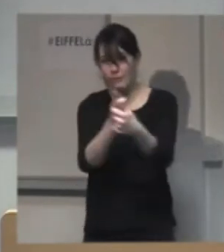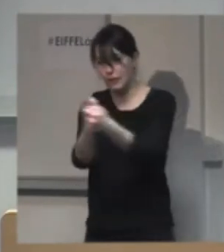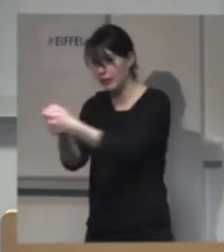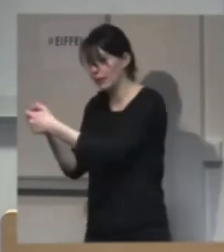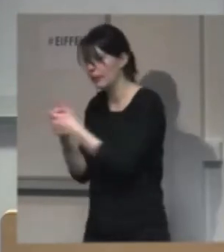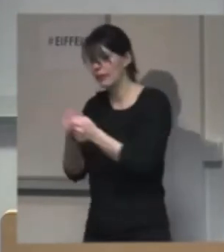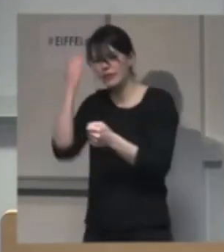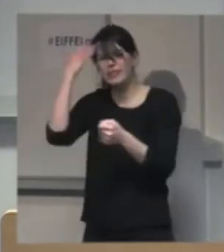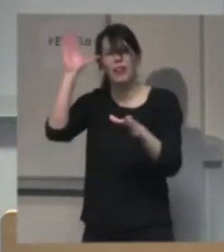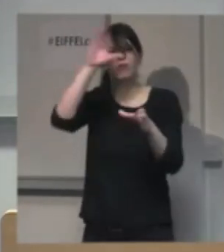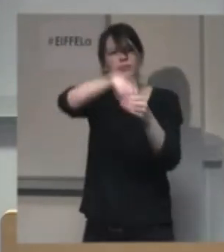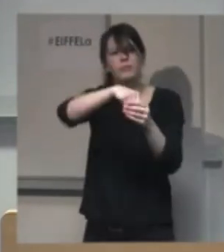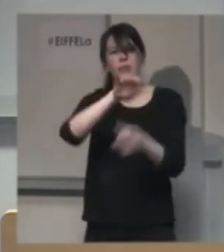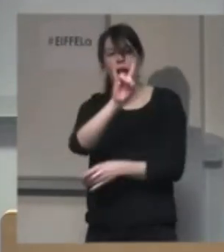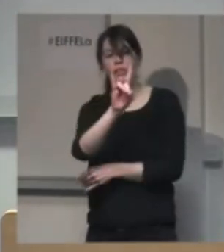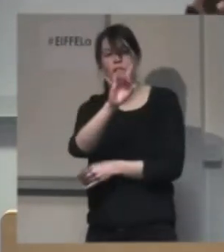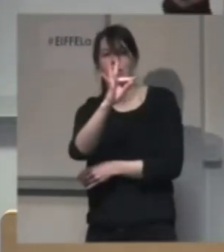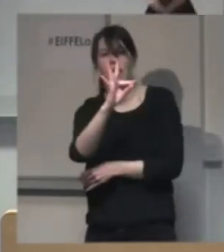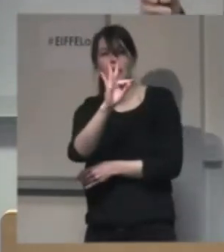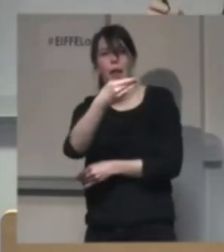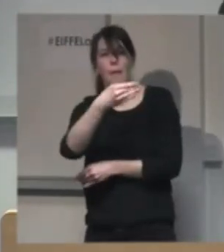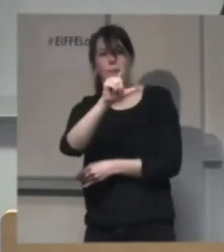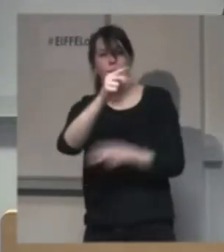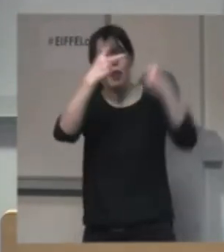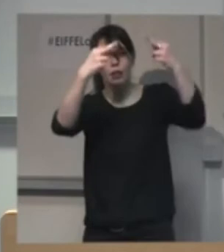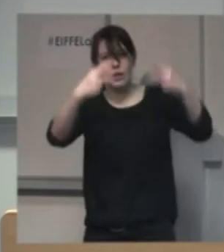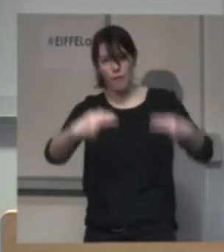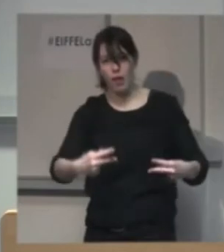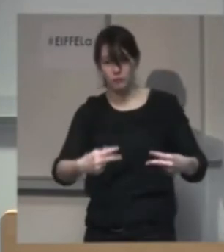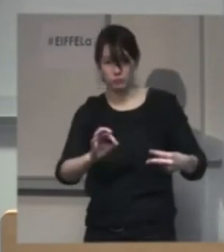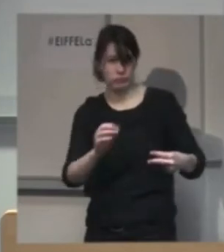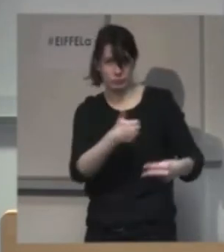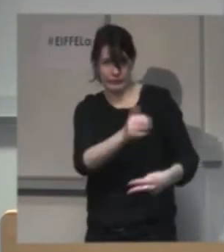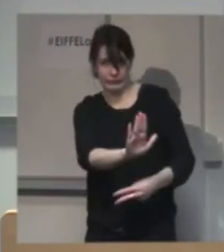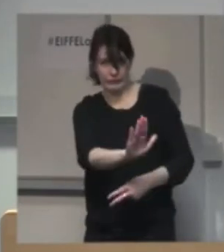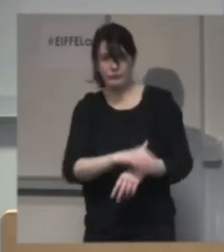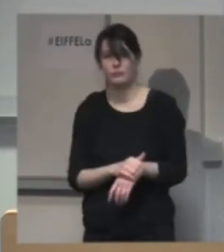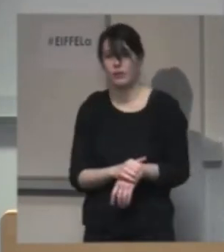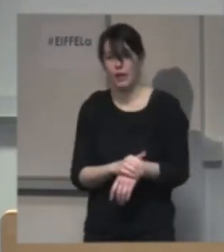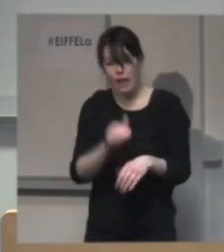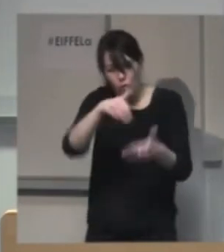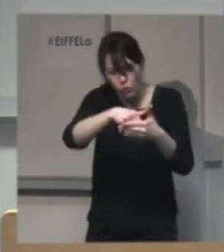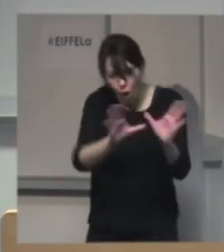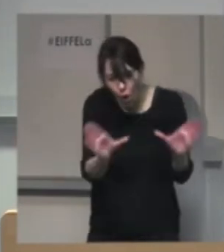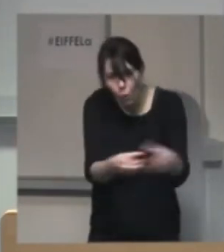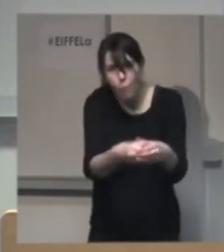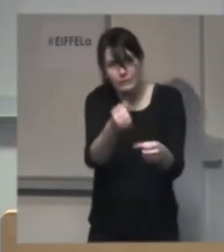C'est eux qui font ça. Ils ont plusieurs grands groupes de travail à l'intérieur, et notamment un groupe de travail,